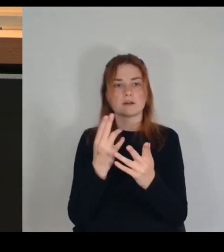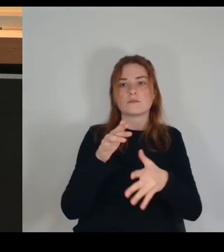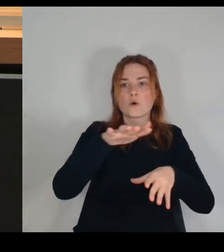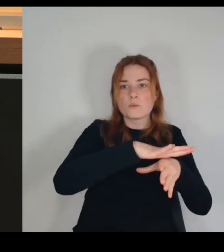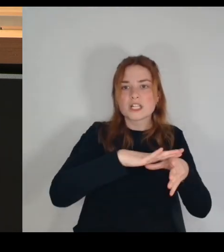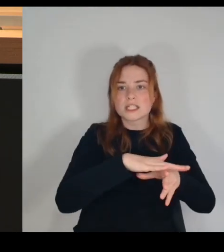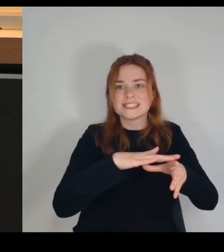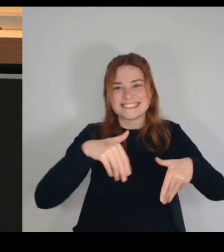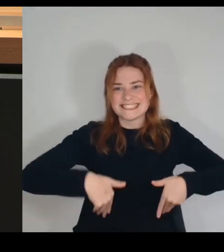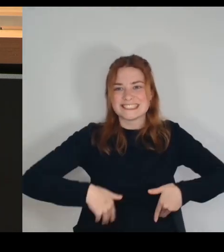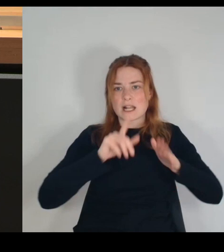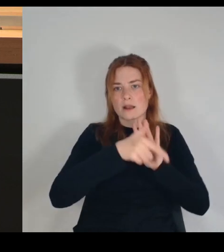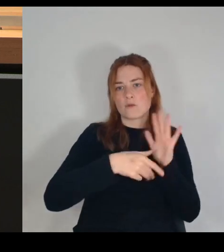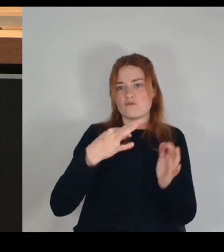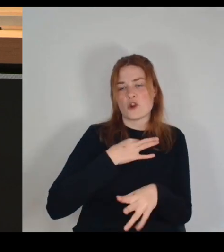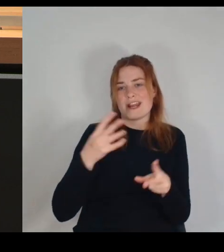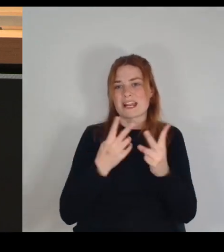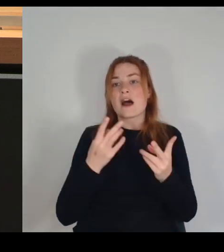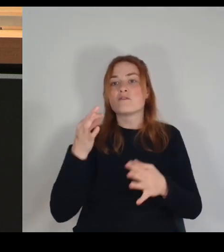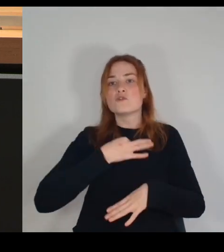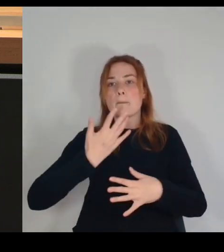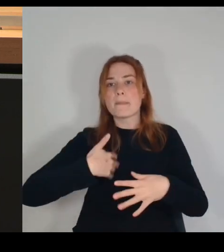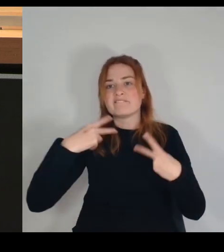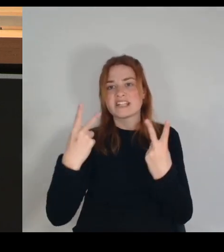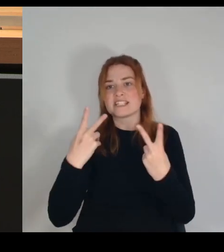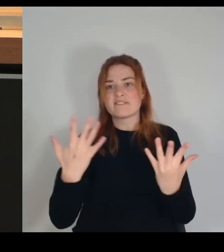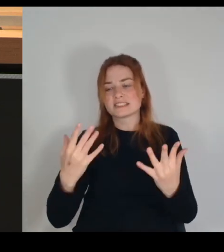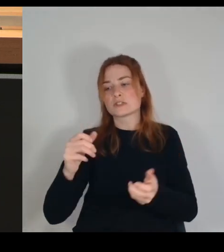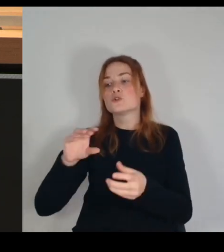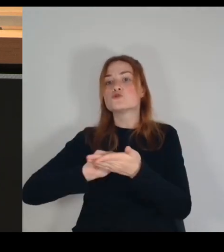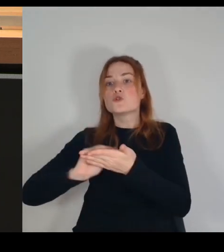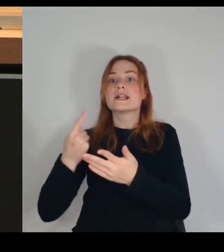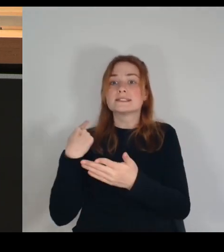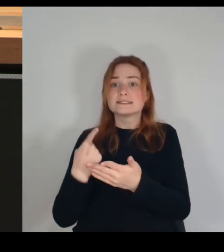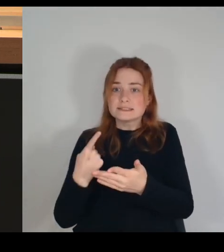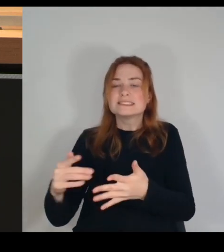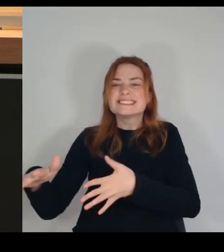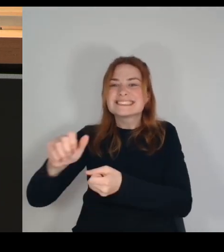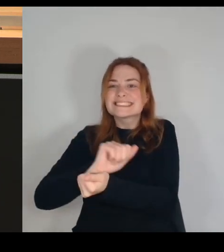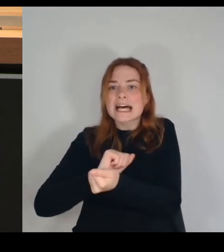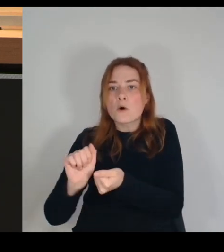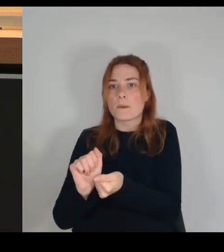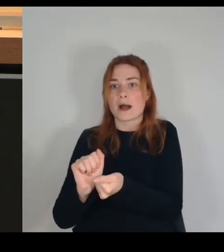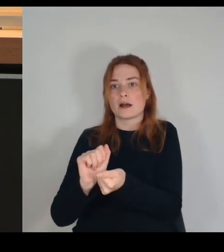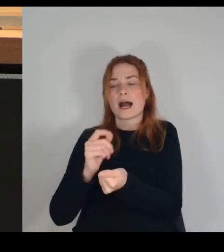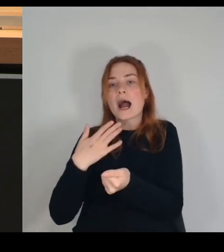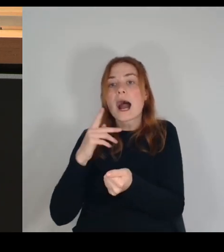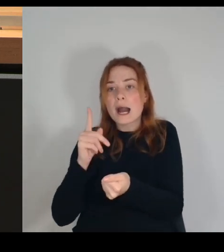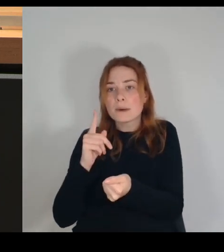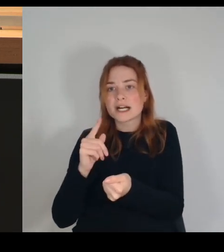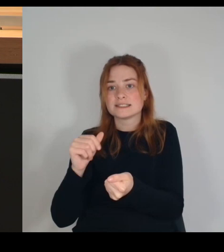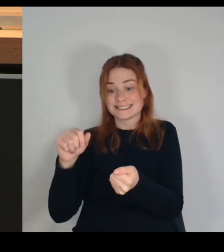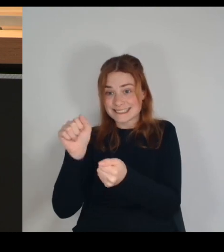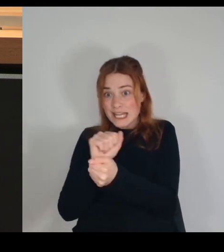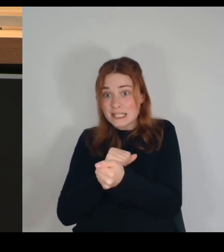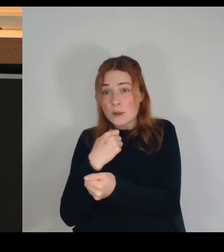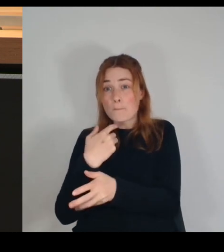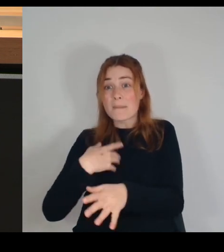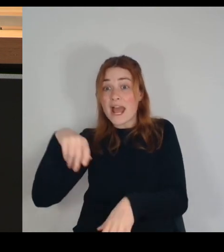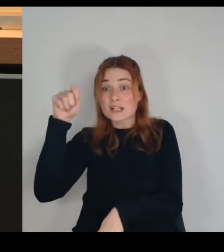Aber sie wird mehr kosten. Also hören Sie auf, Steuergelder zu verschwenden für Ihre Ökosozial istische Transformation oder für